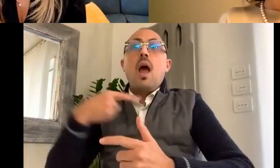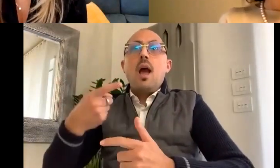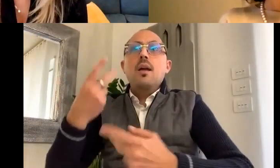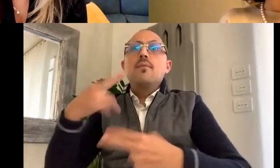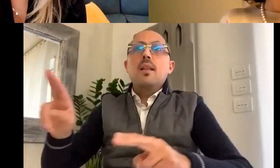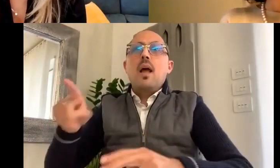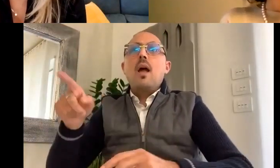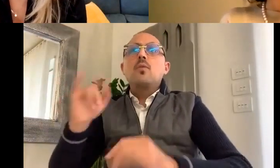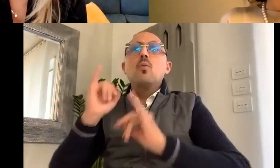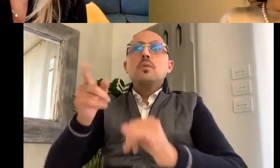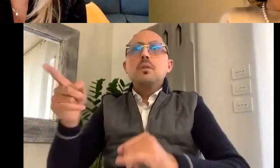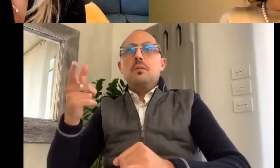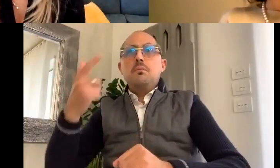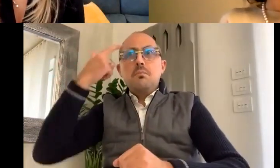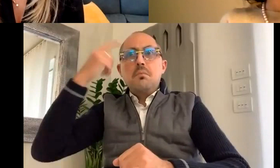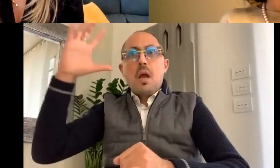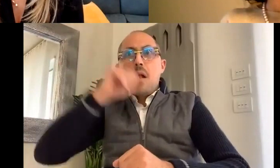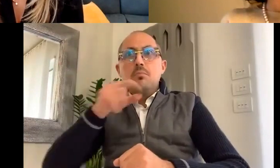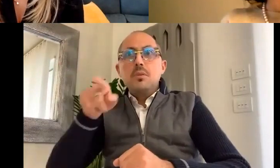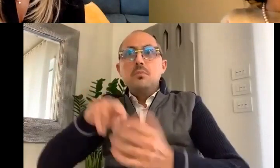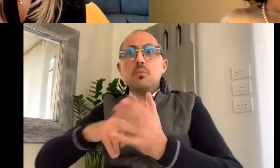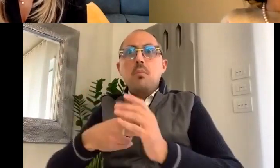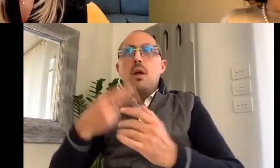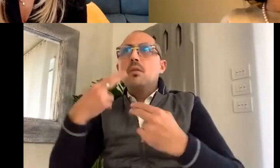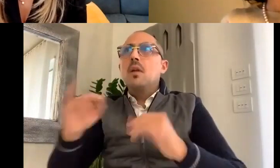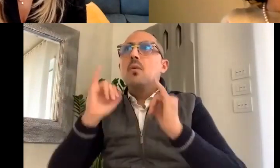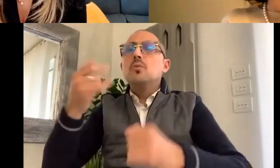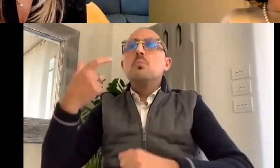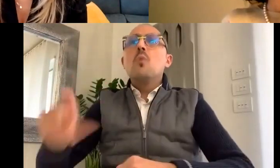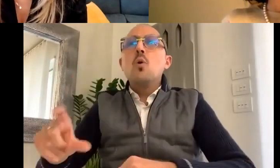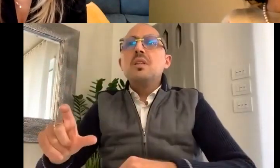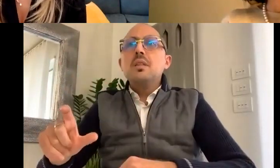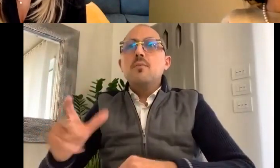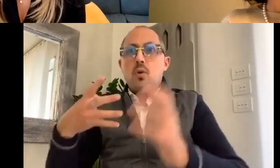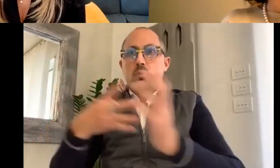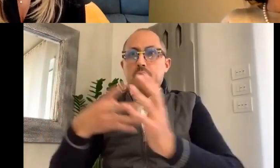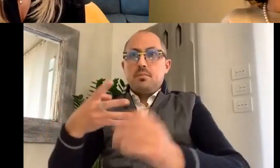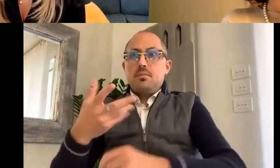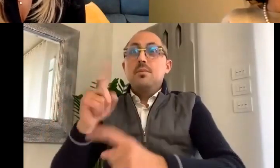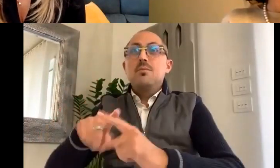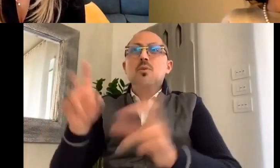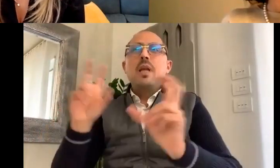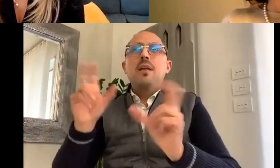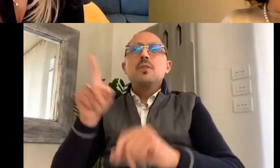possibilità di telefonare, hanno problemi diversi e quindi nessuno capisce quali